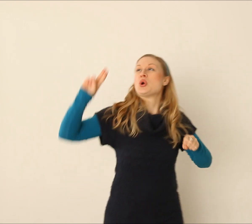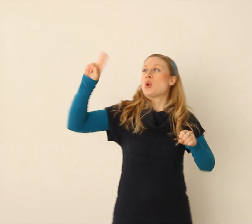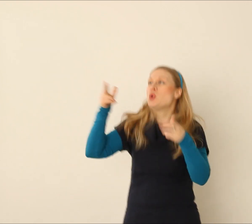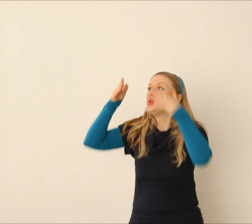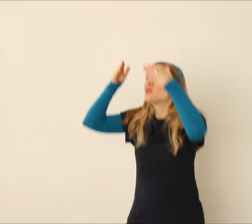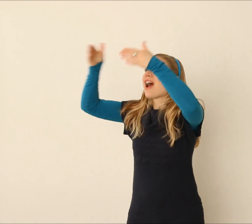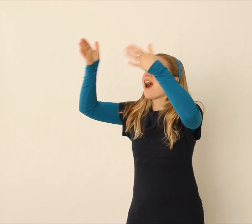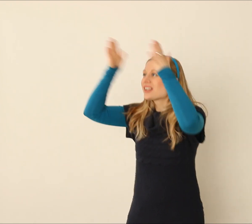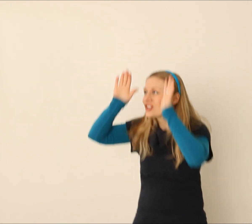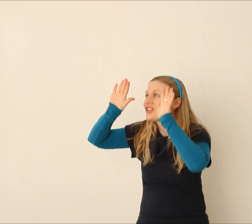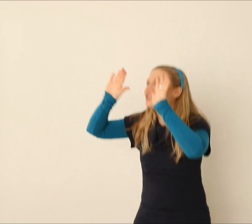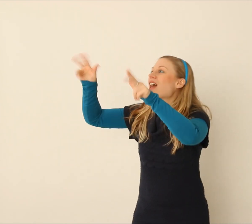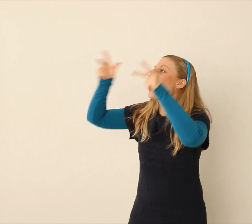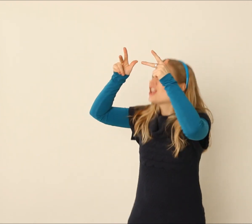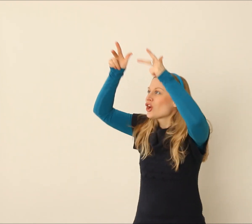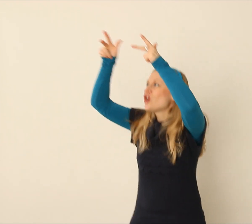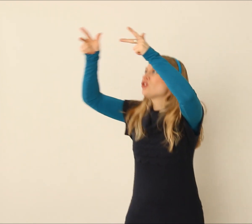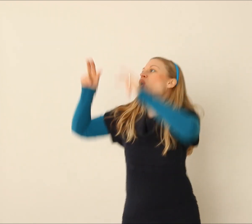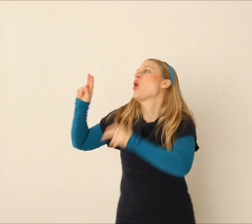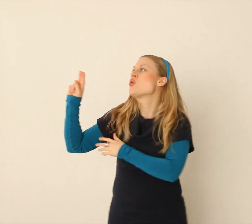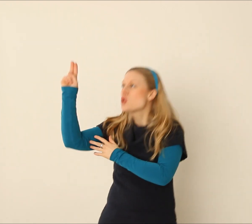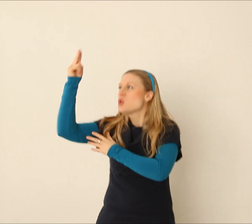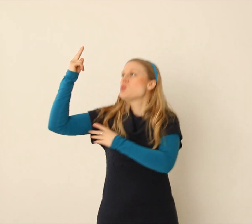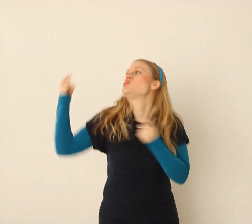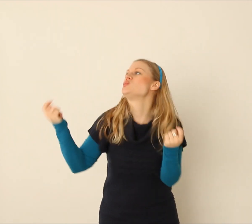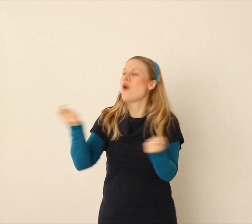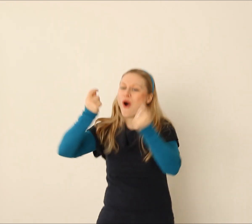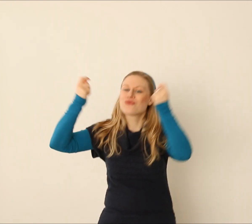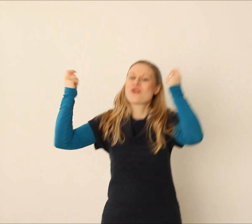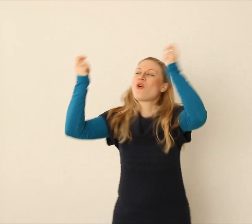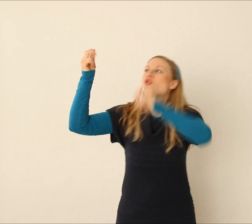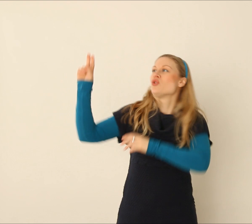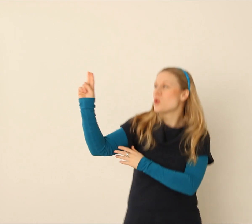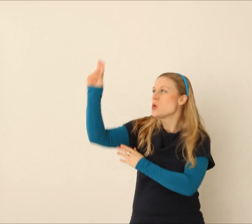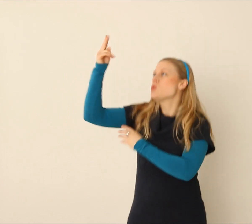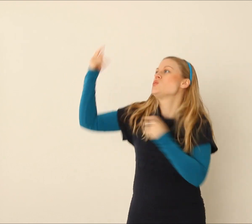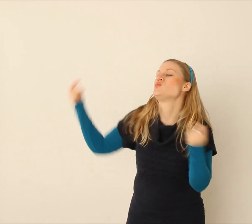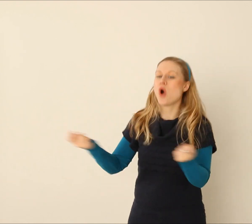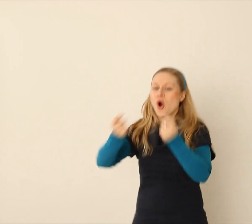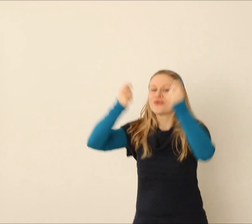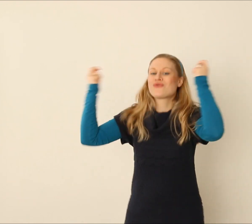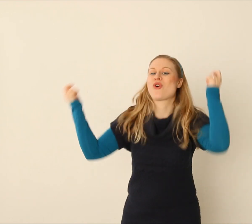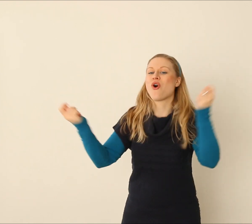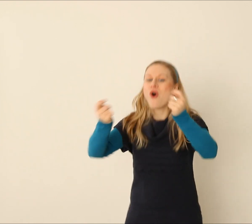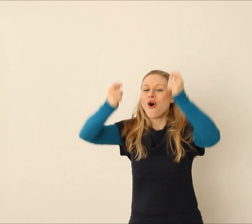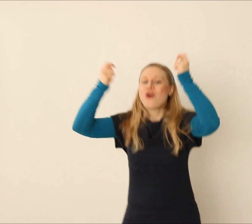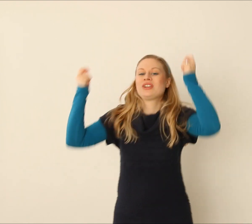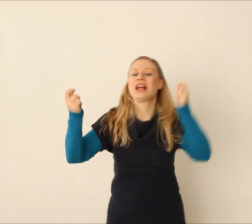U draagt de zegekroon; U overwon, U overwon!